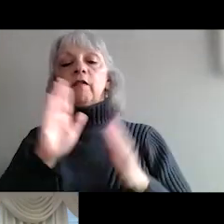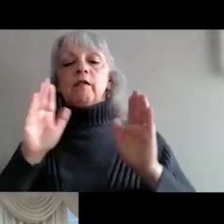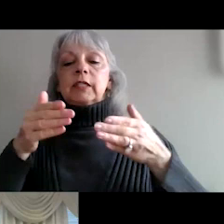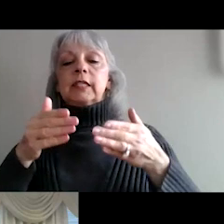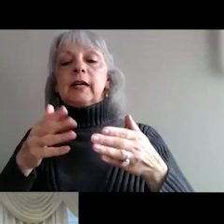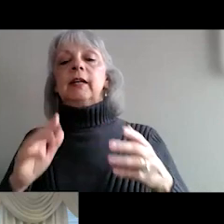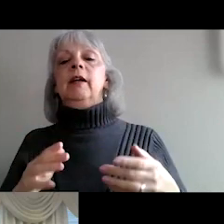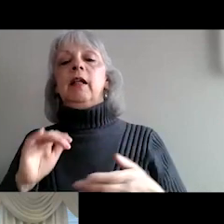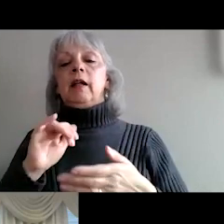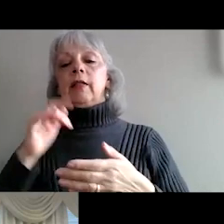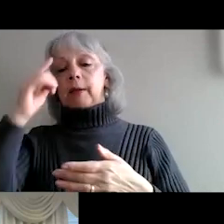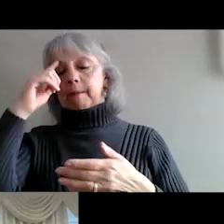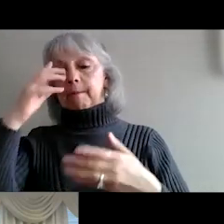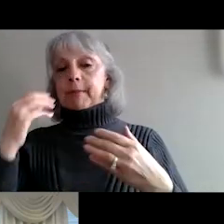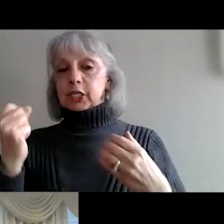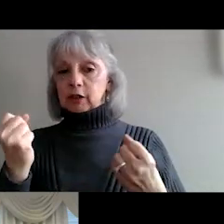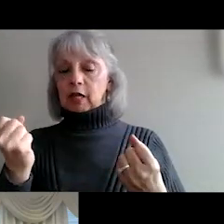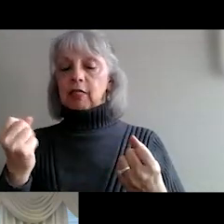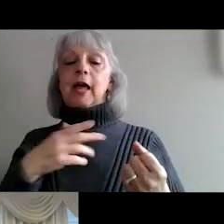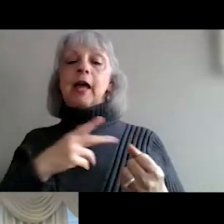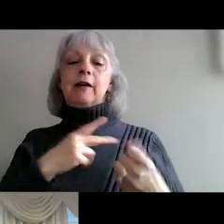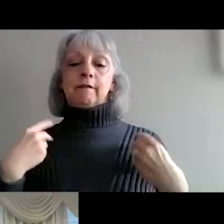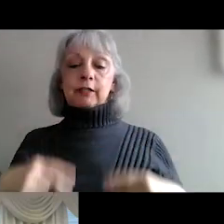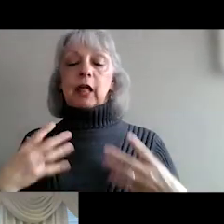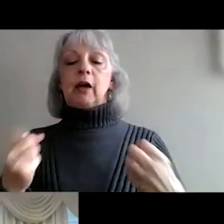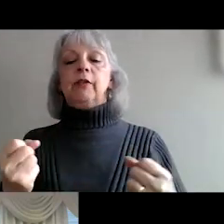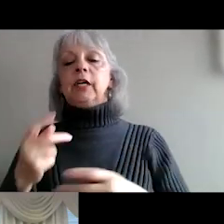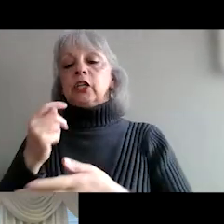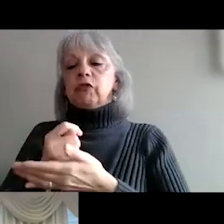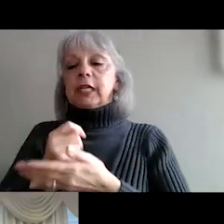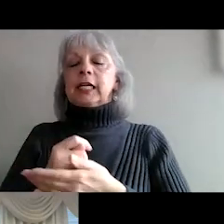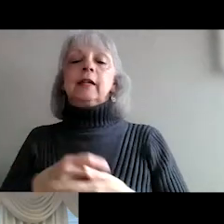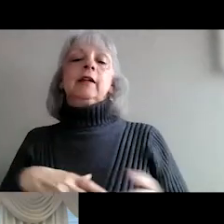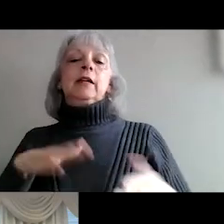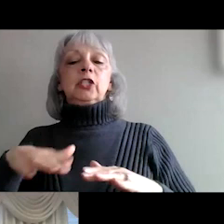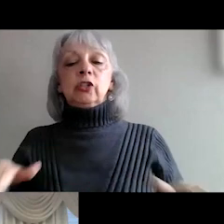entre la salud mental y física de niños, adolescentes y adultos jóvenes.